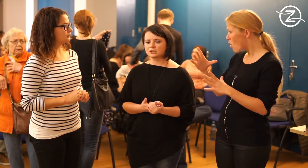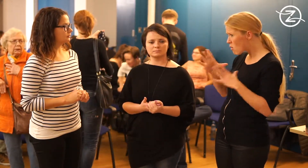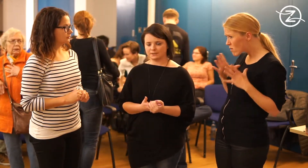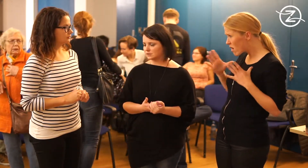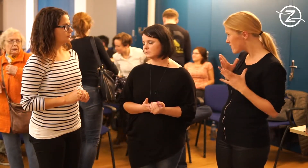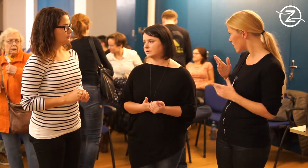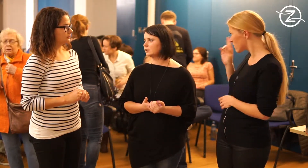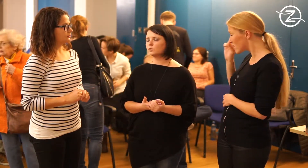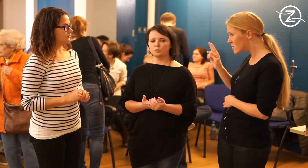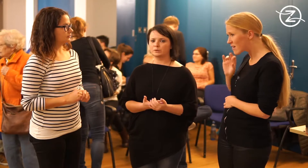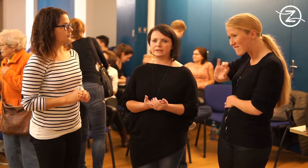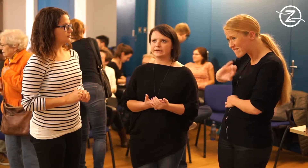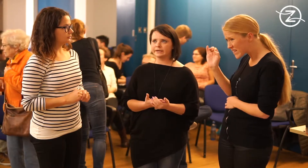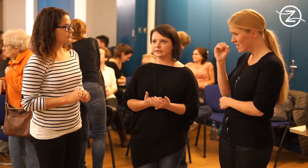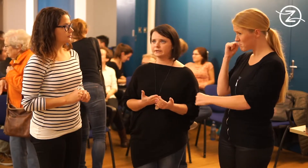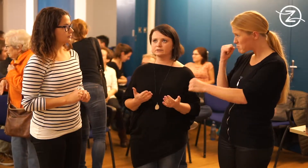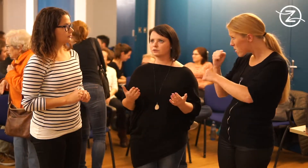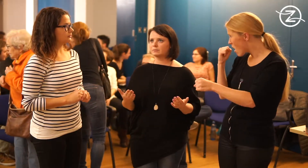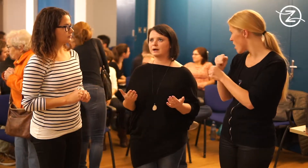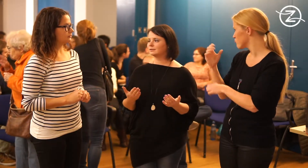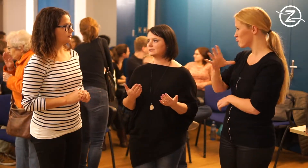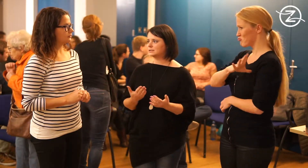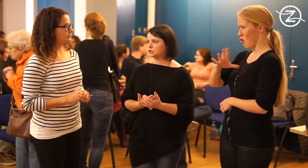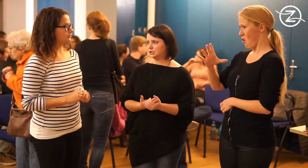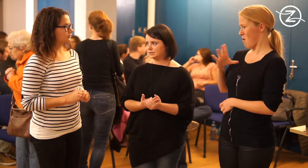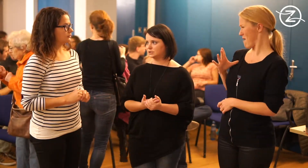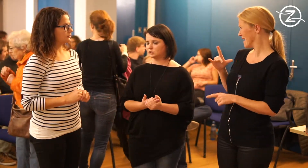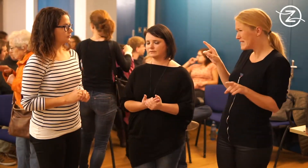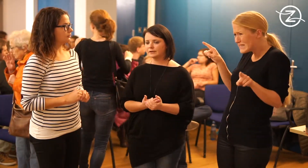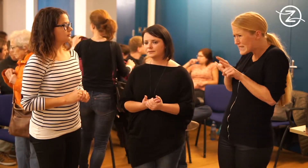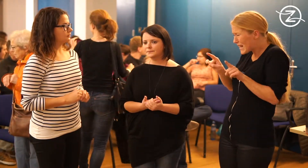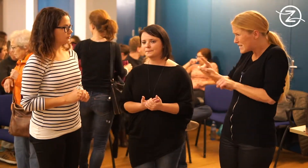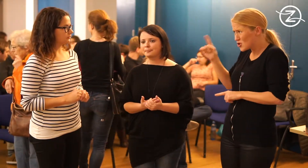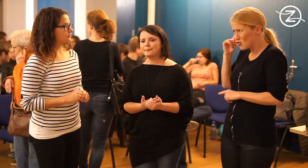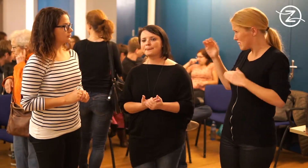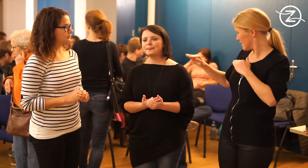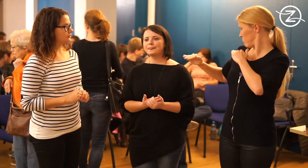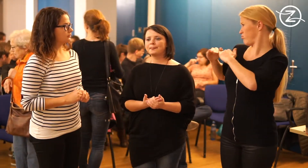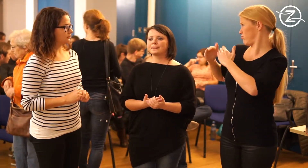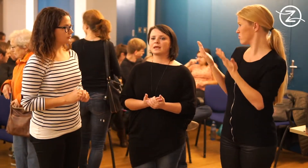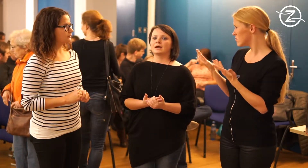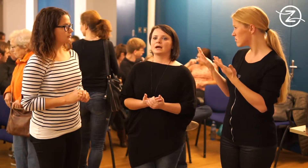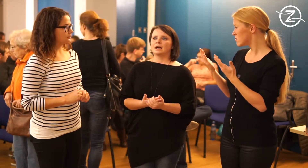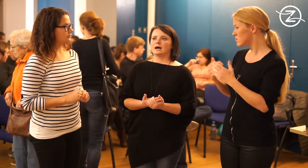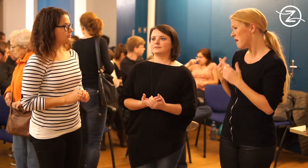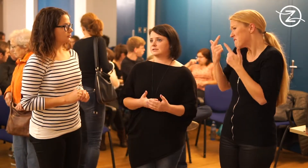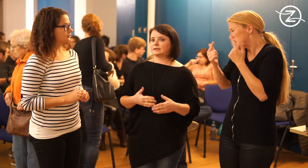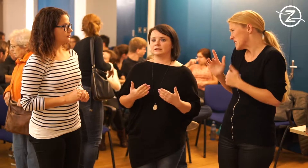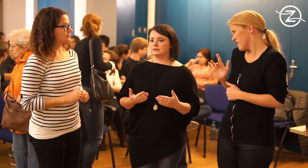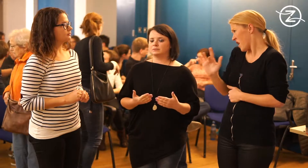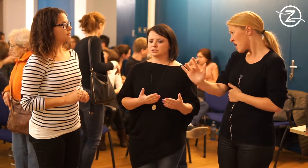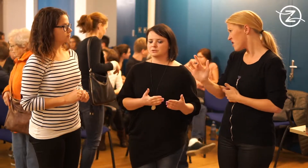Neslyšící pracovník je stejně schopný jako slyšící.